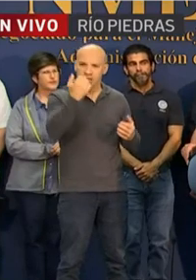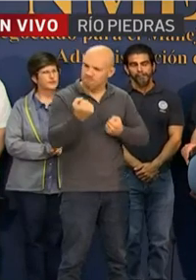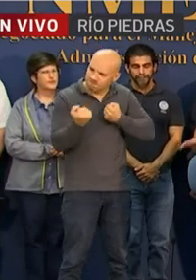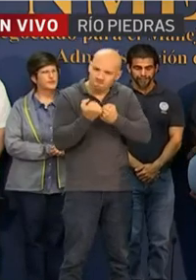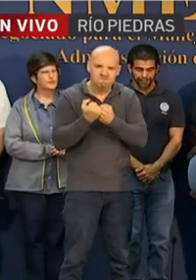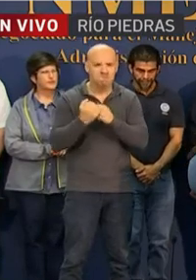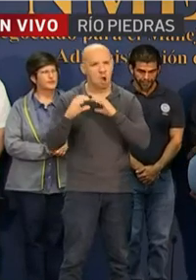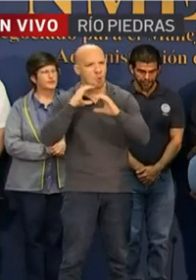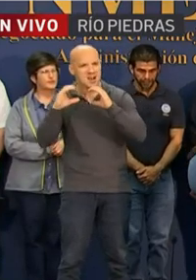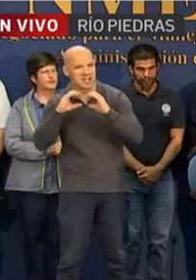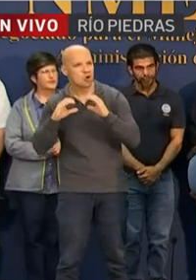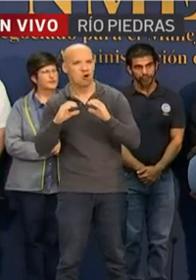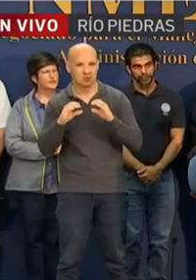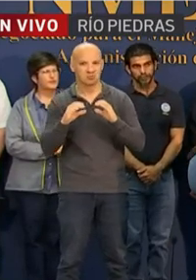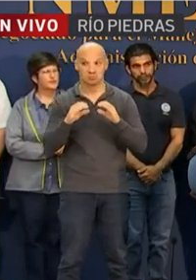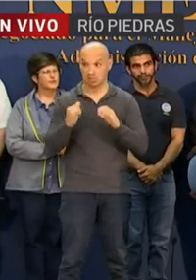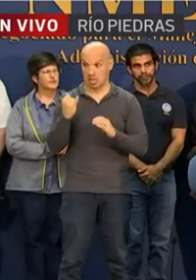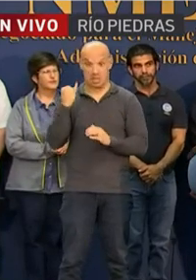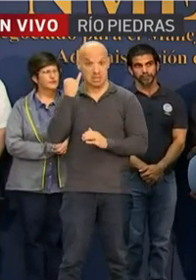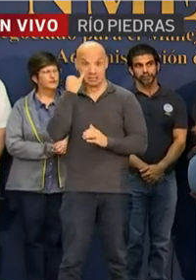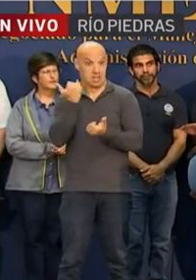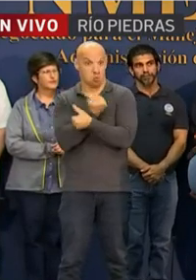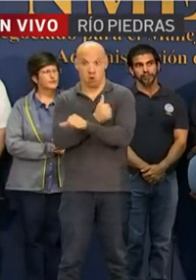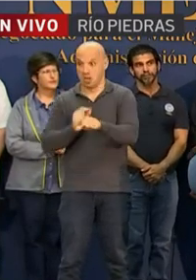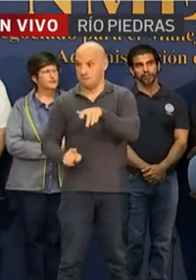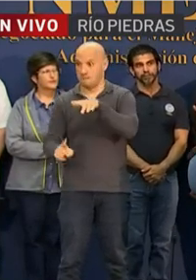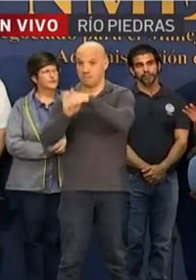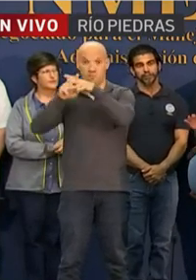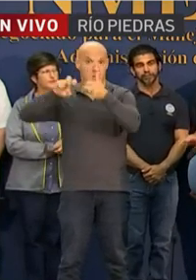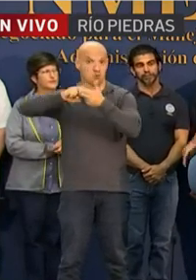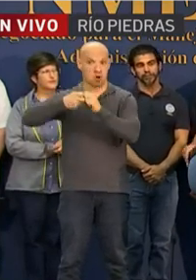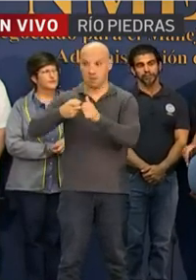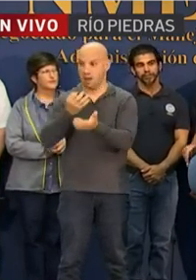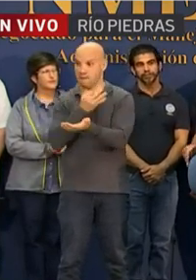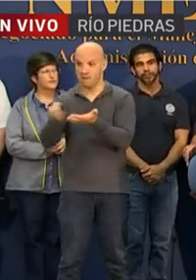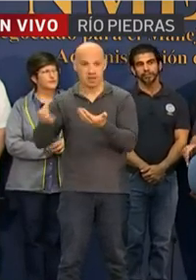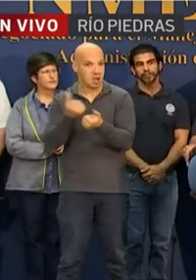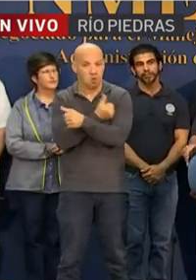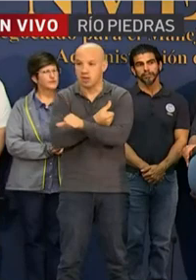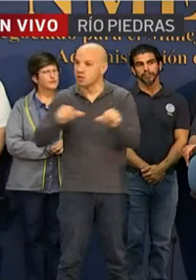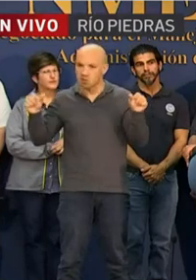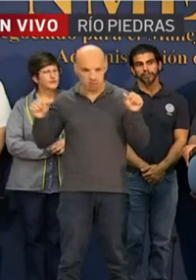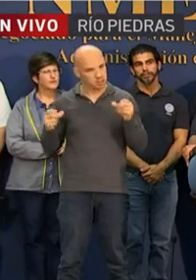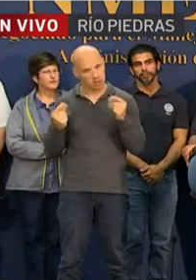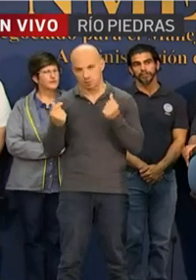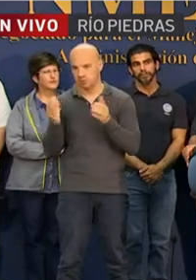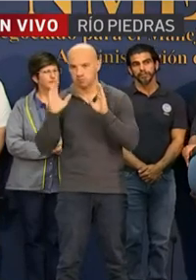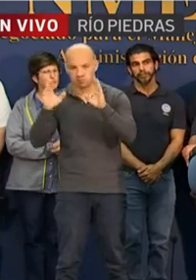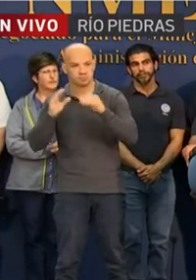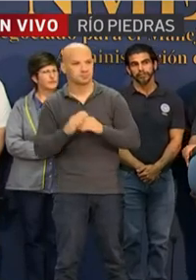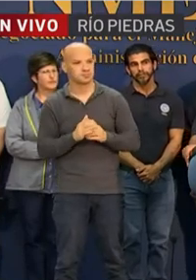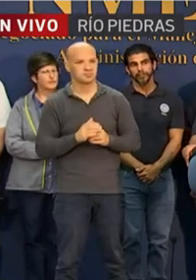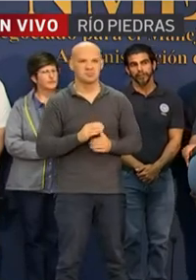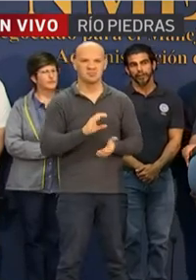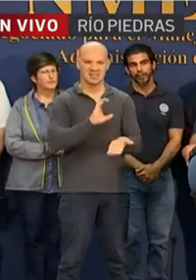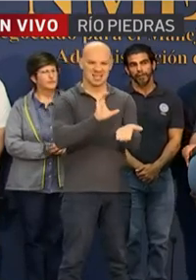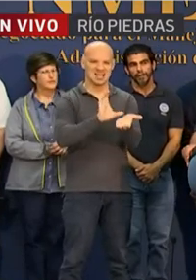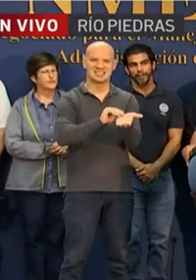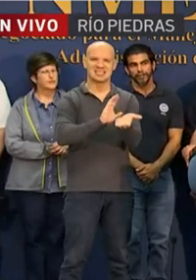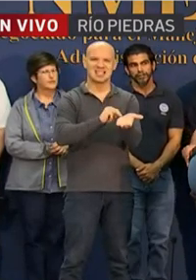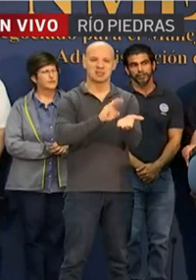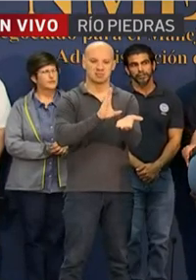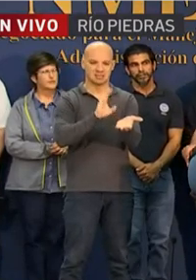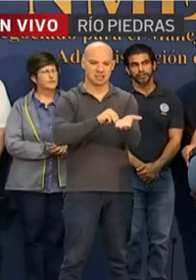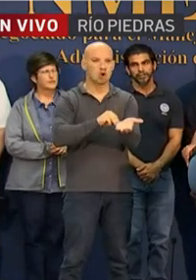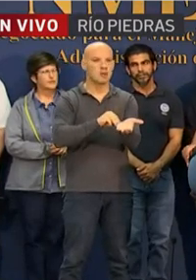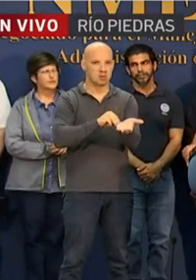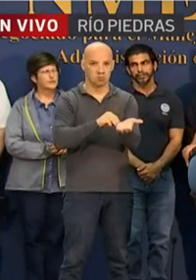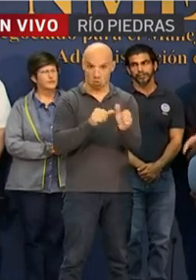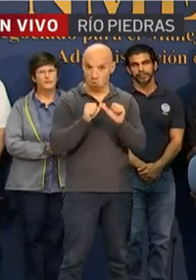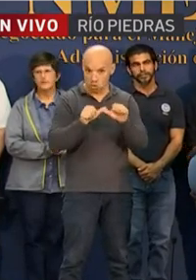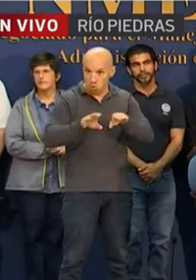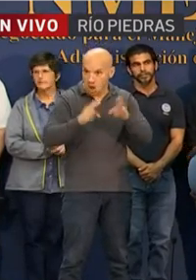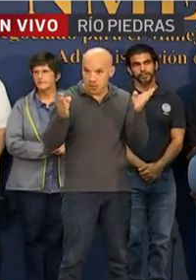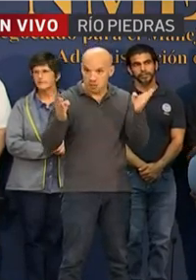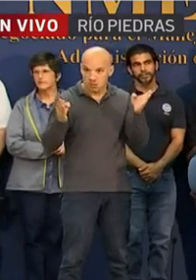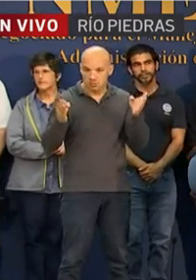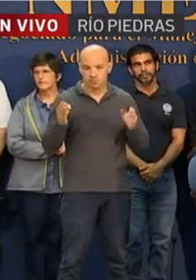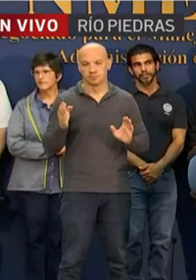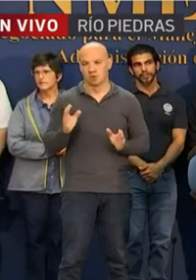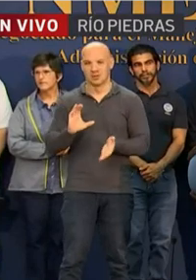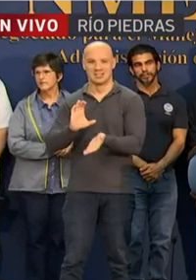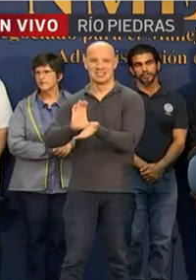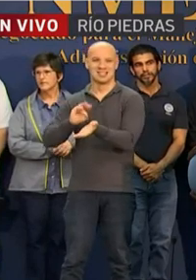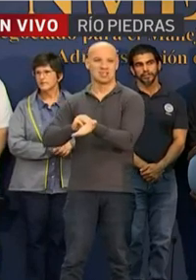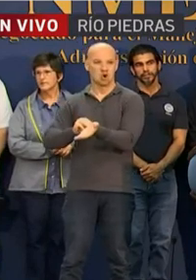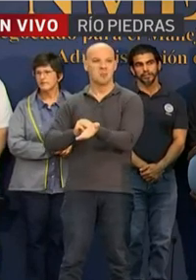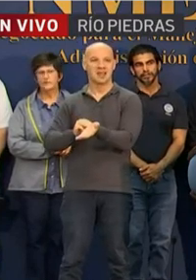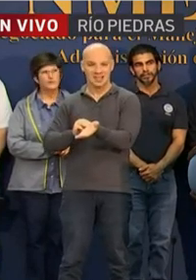LLAMADA AL NIVEL DE QUEJA.